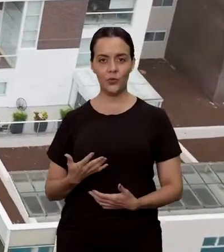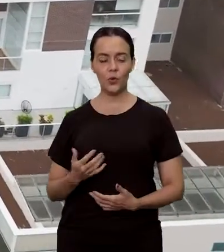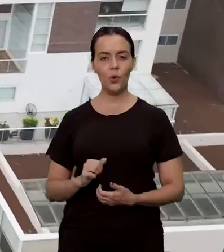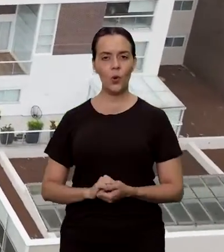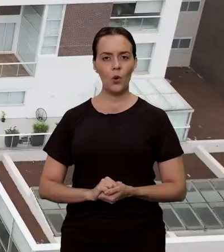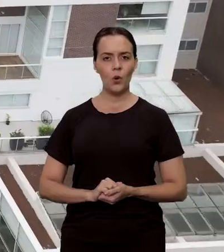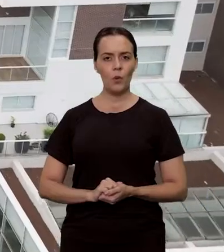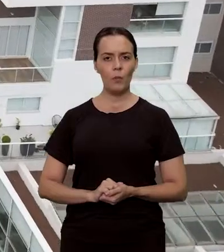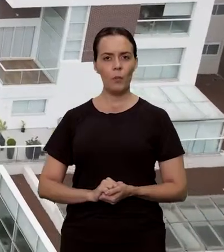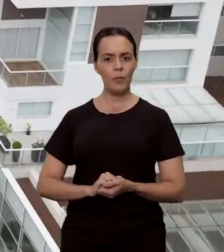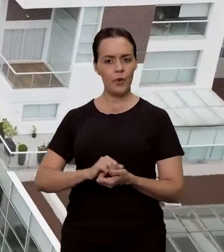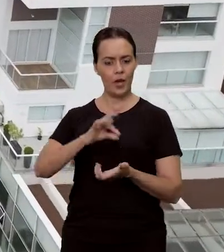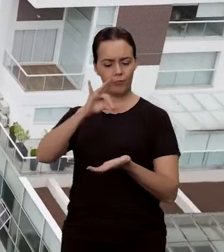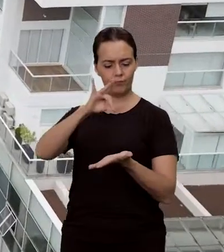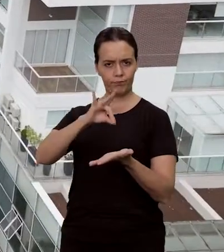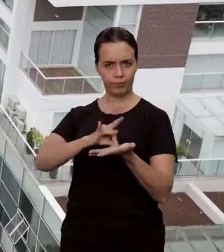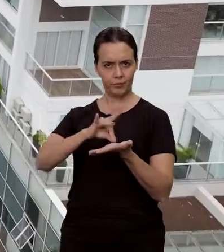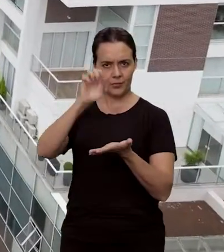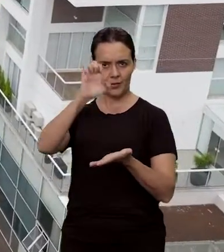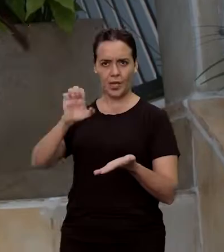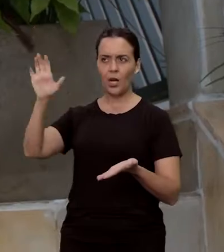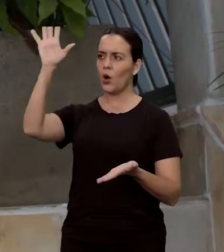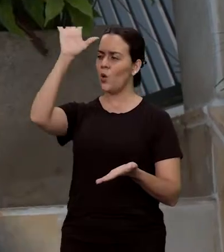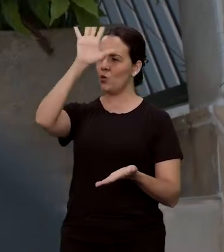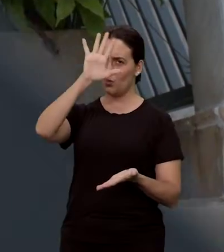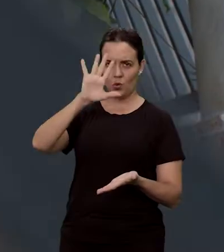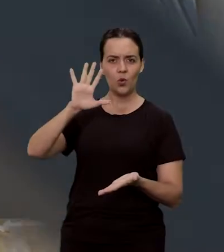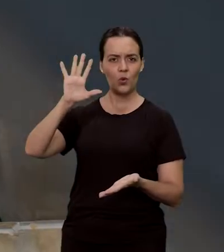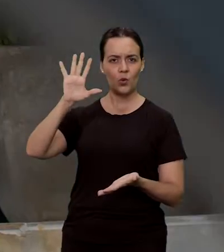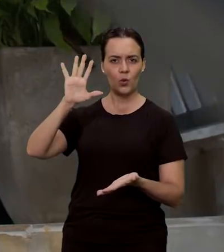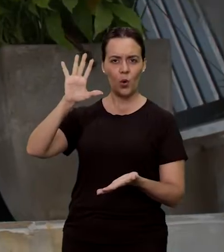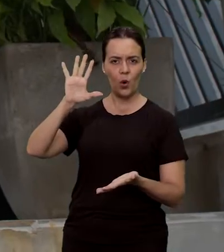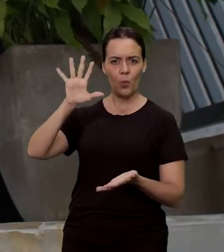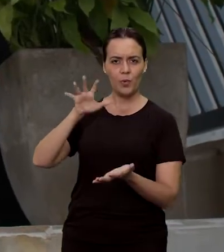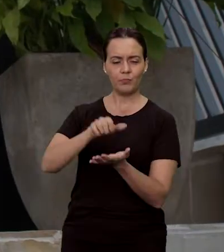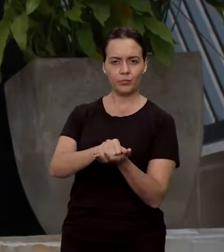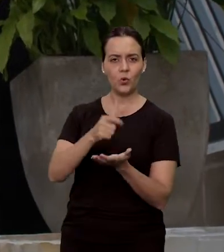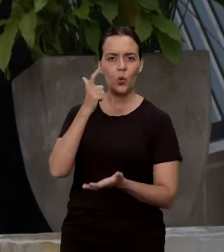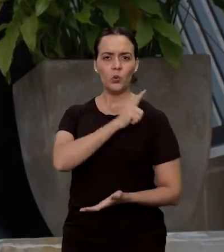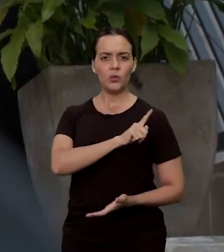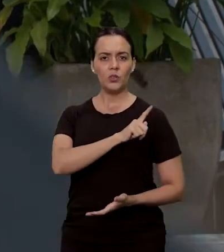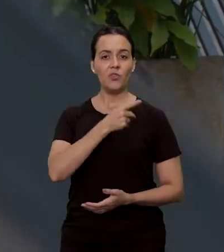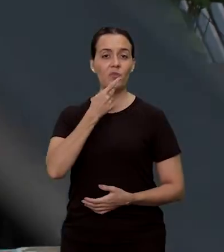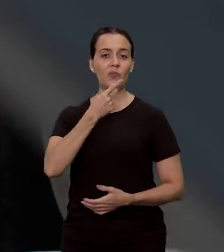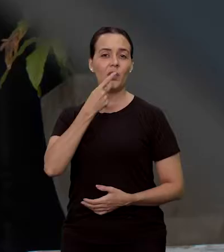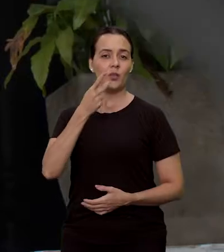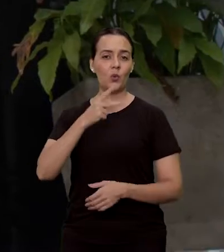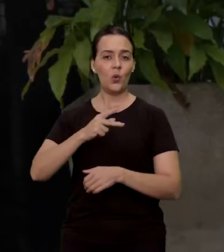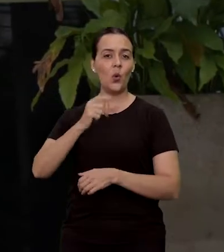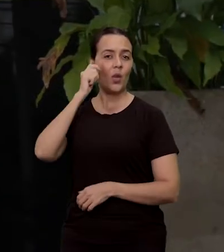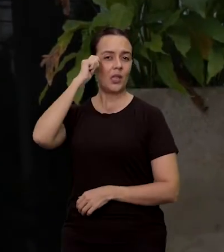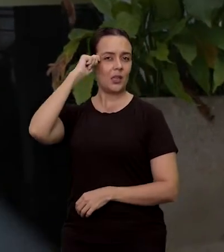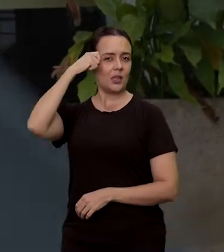que para legitimar a dominação da Europa nas Américas criou toda essas teorias de que negros eram inferiores,